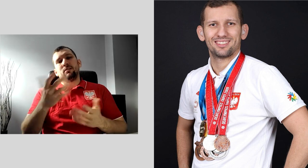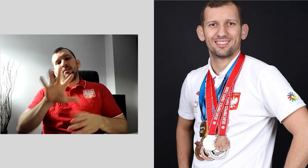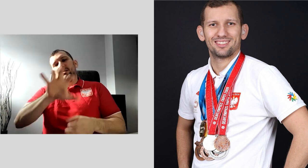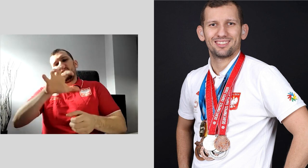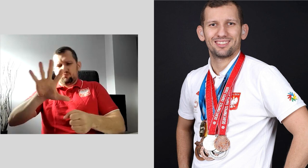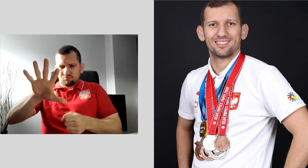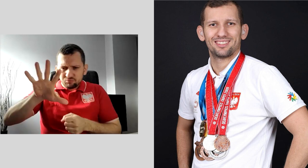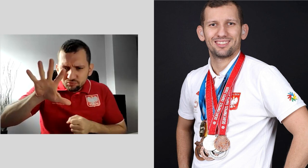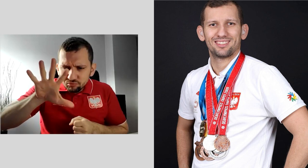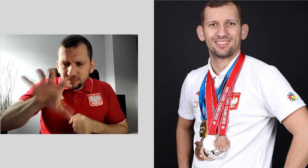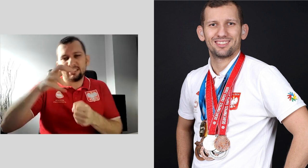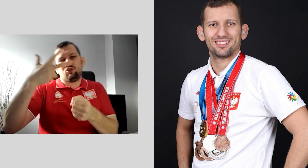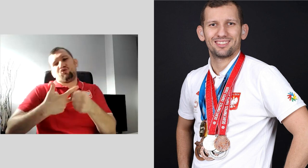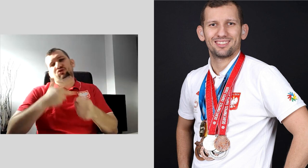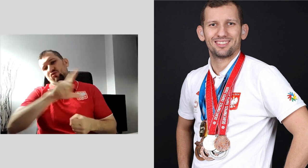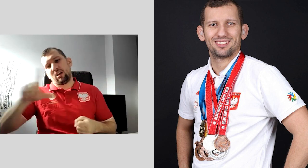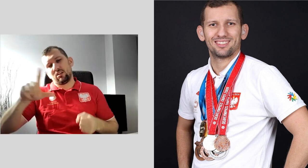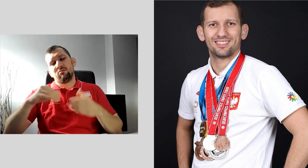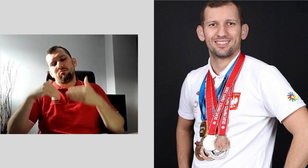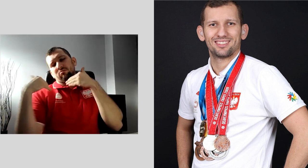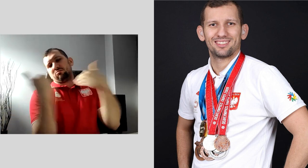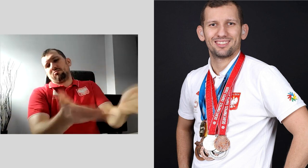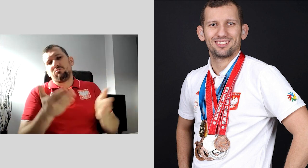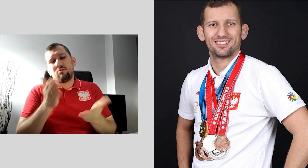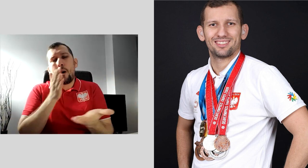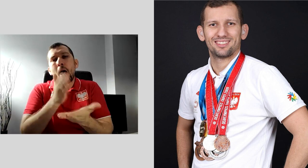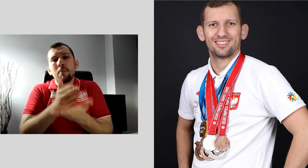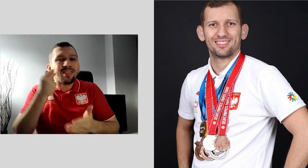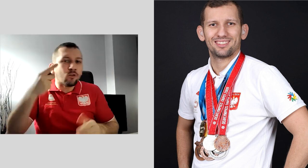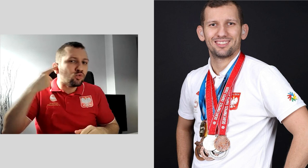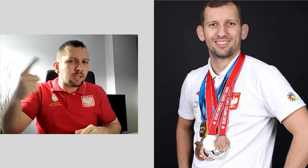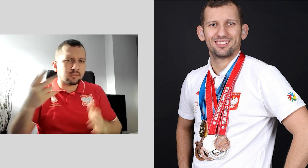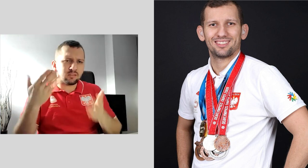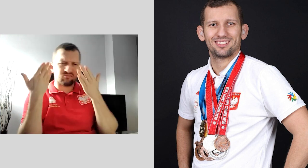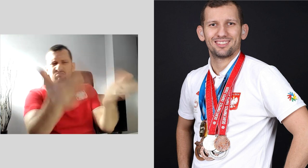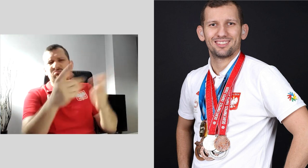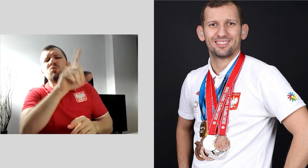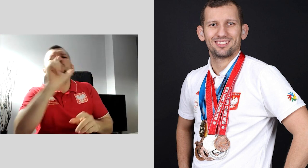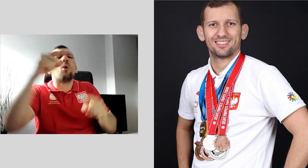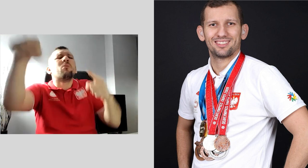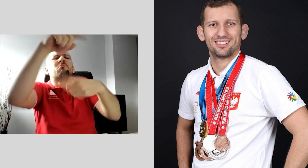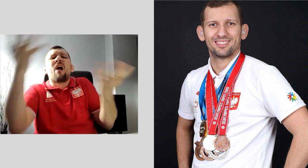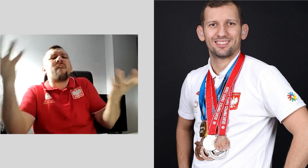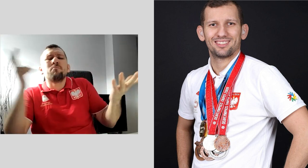Mój medal udało się sprzedać za 530 zł